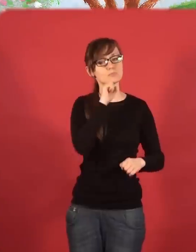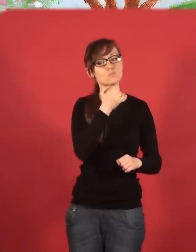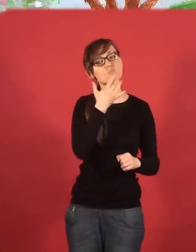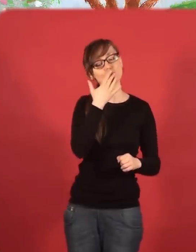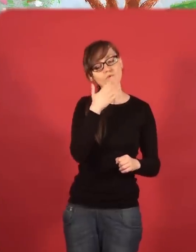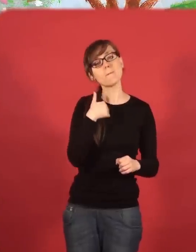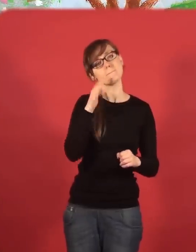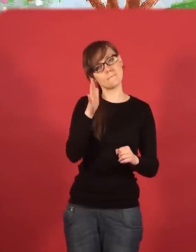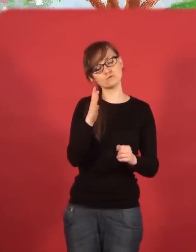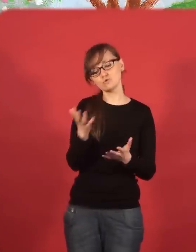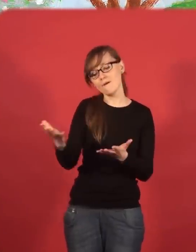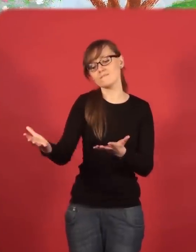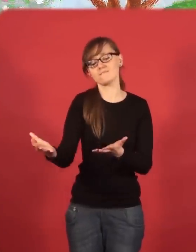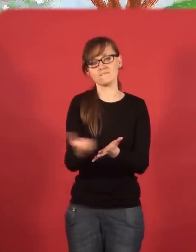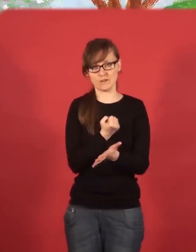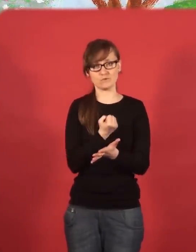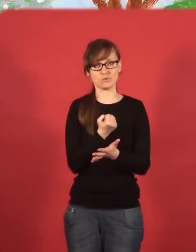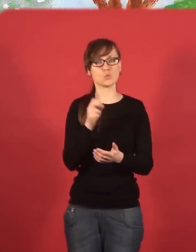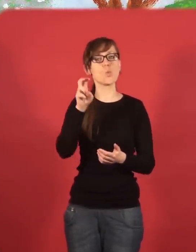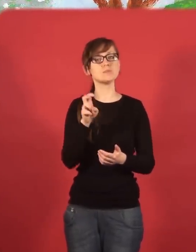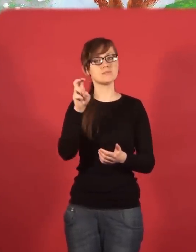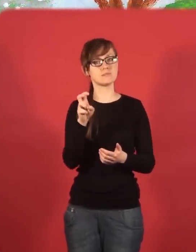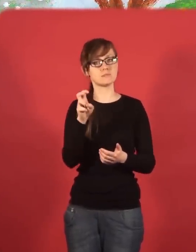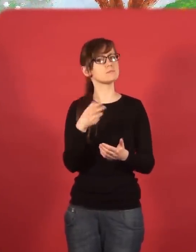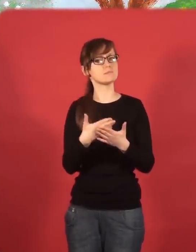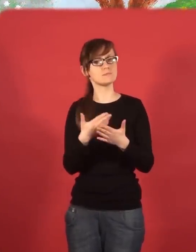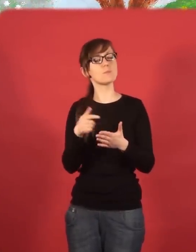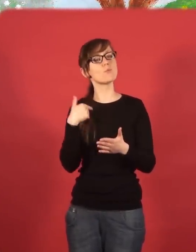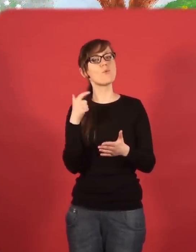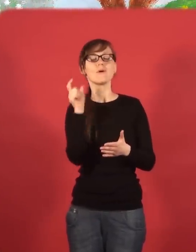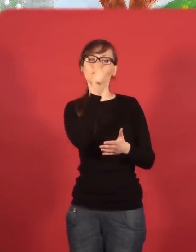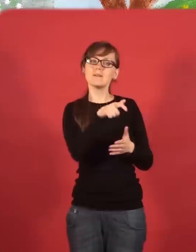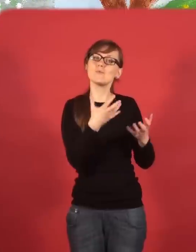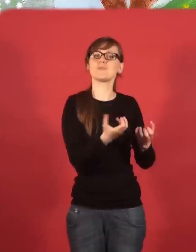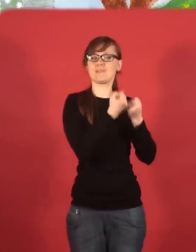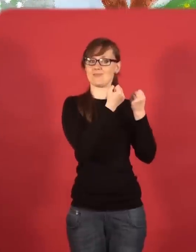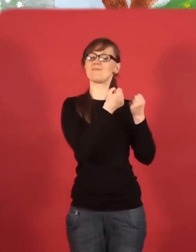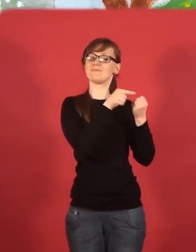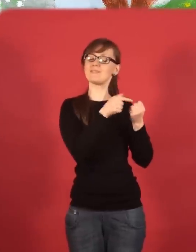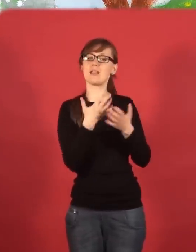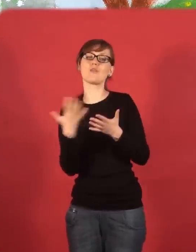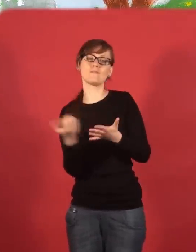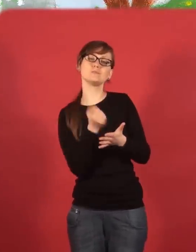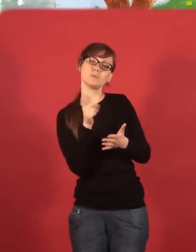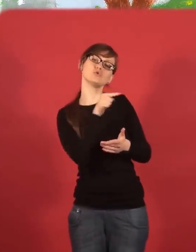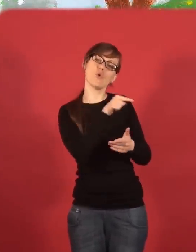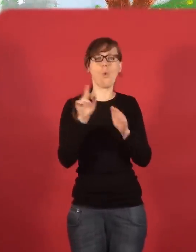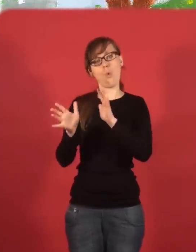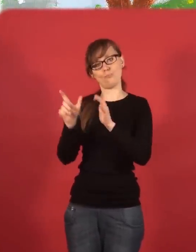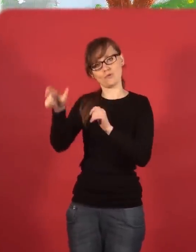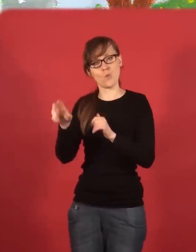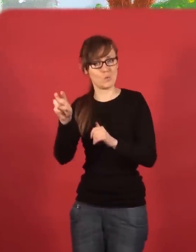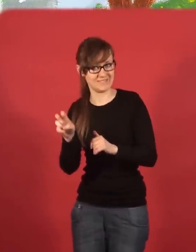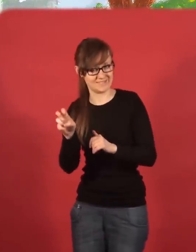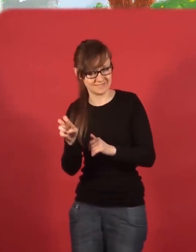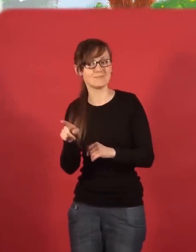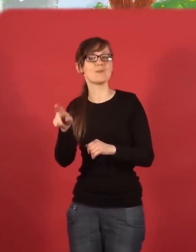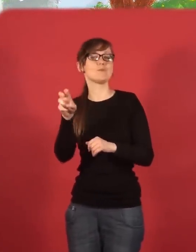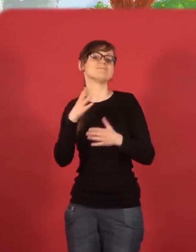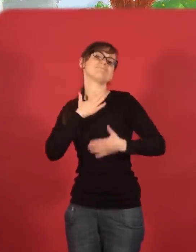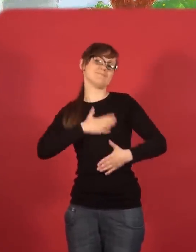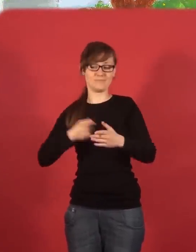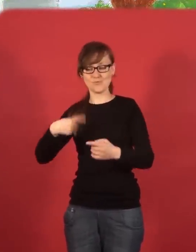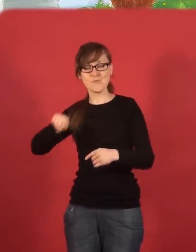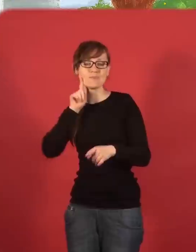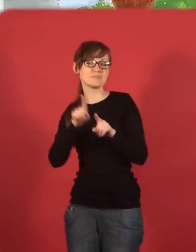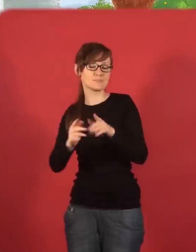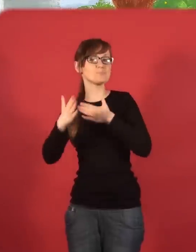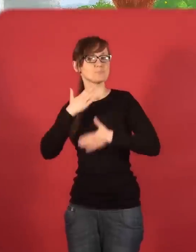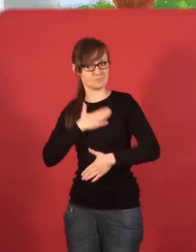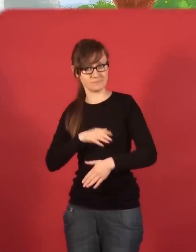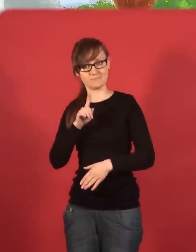Wdowa uroczyście oświadczyła, że zamierza przyjąć Hucka do siebie, opiekować się nim i utrzymywać.